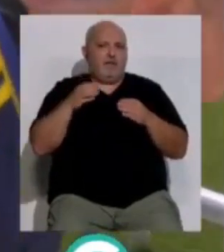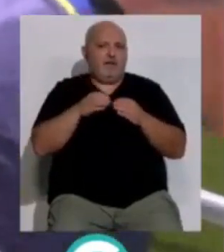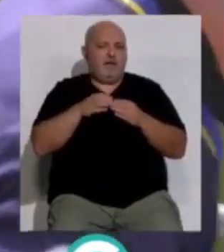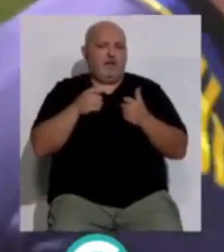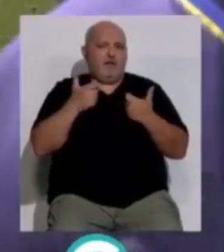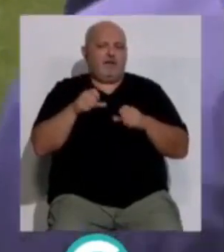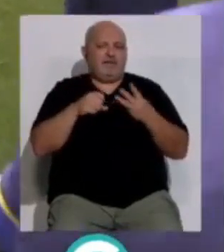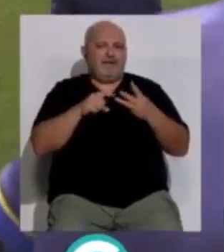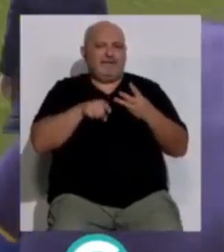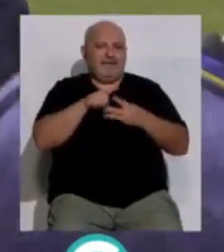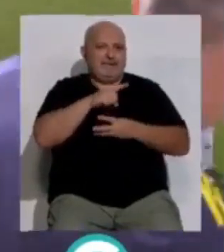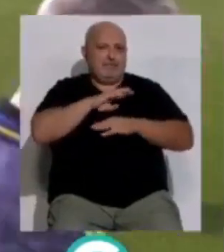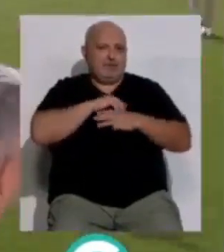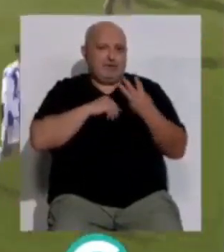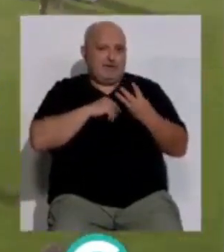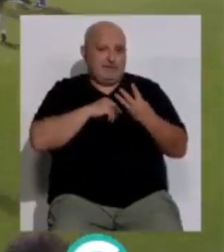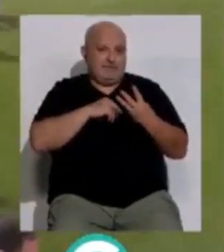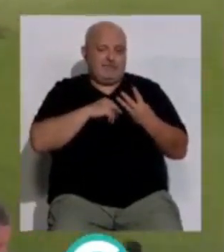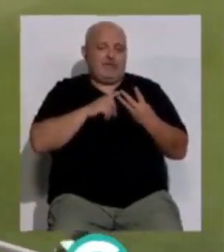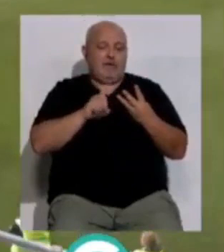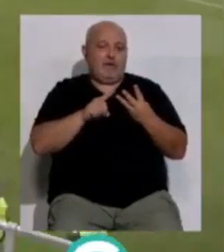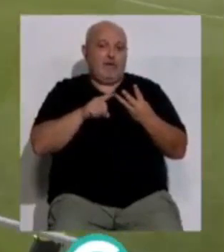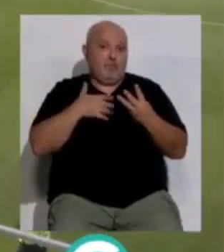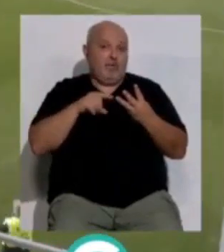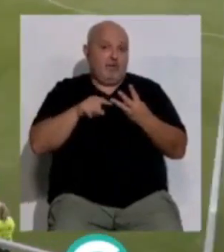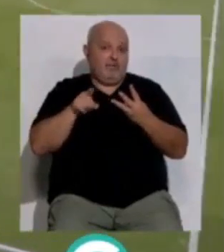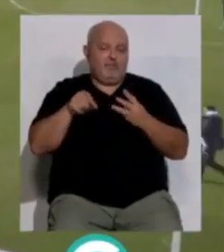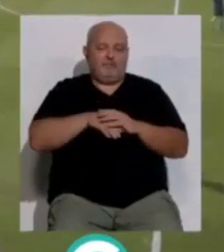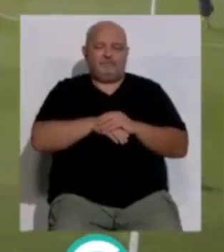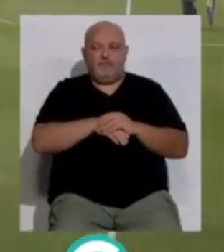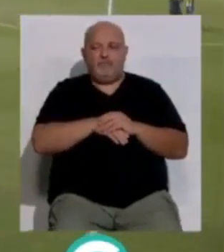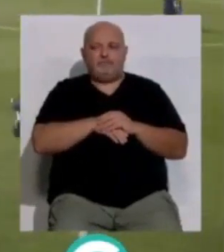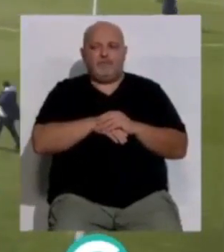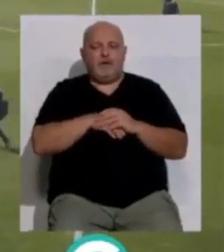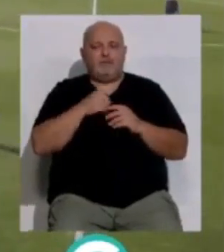son tres porteros y ahí tiene también sus opciones mira ahí te voy a defraudar porque